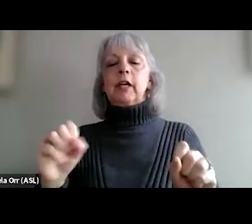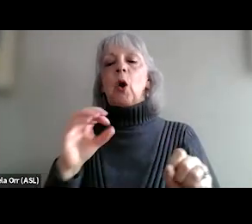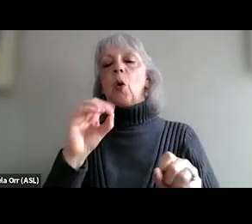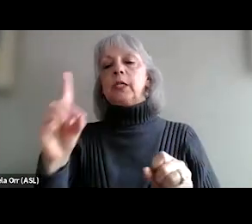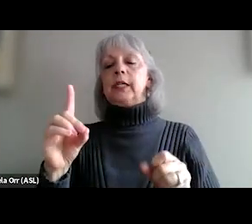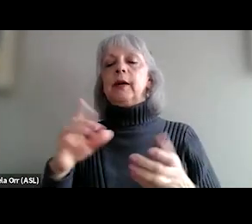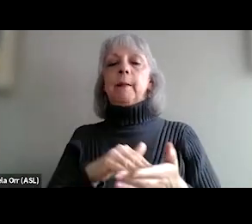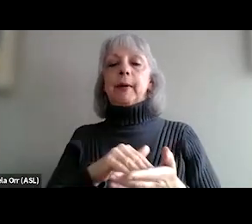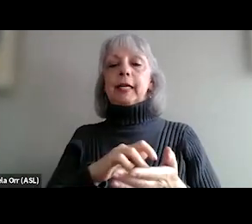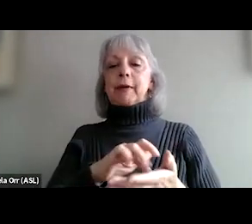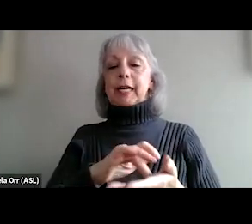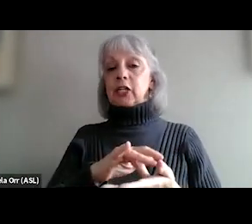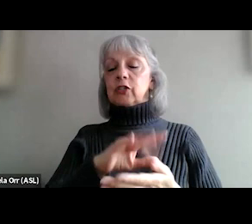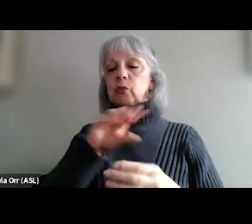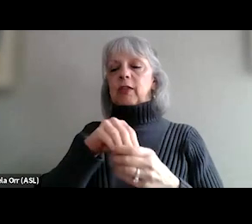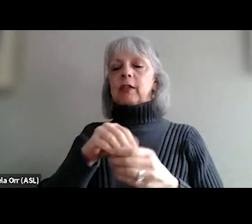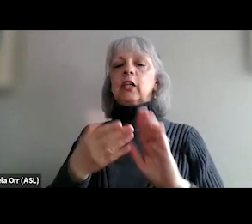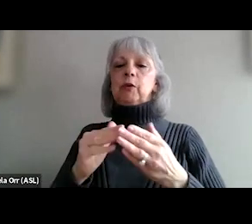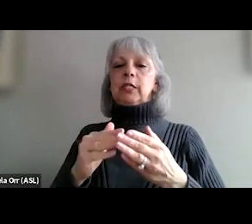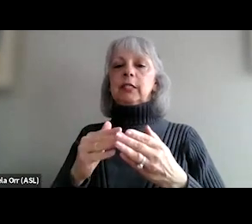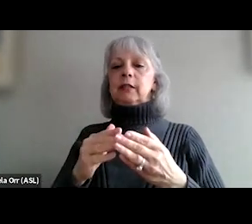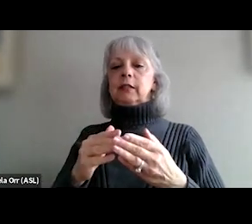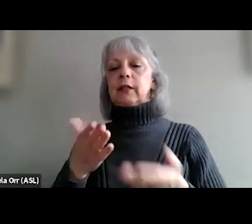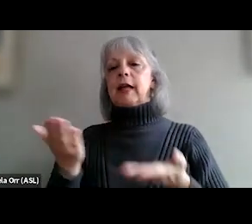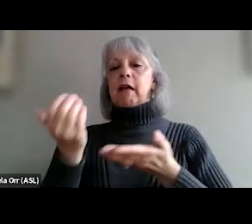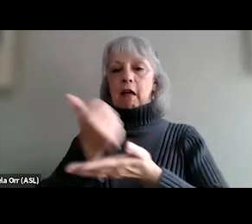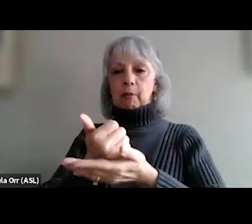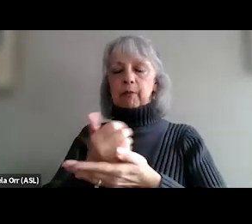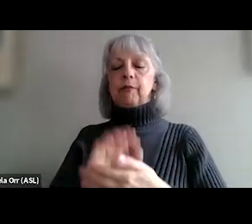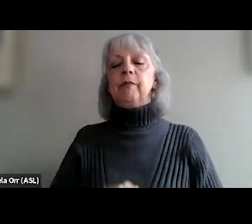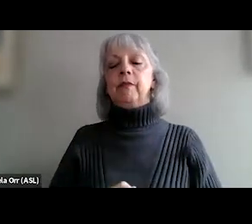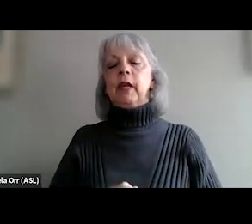en las comunidades a las que sirven. Hoy escucharán de algunos de los mismos socios